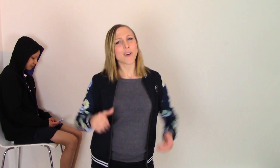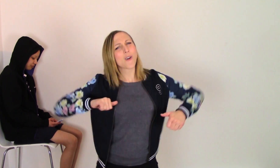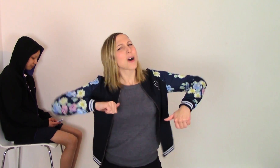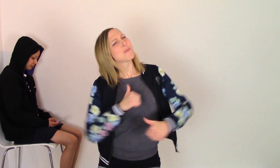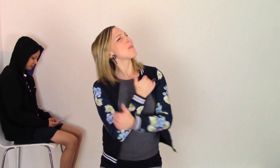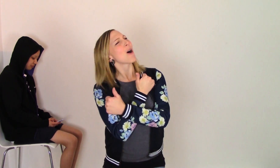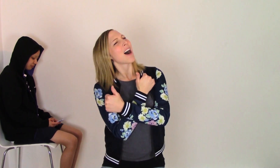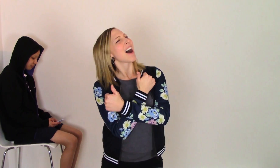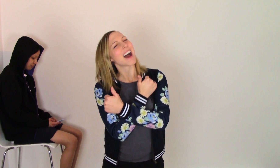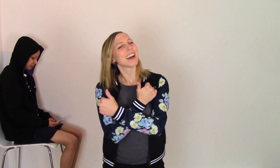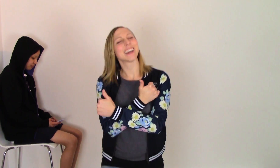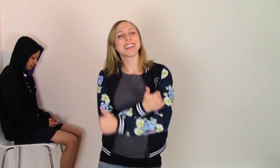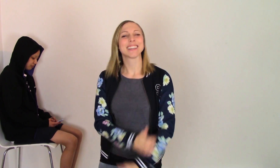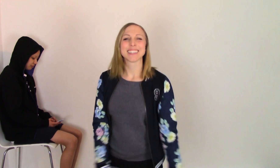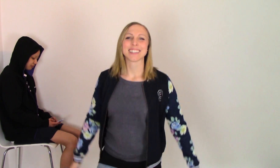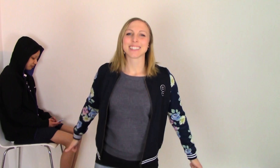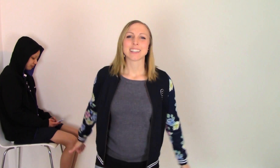Oh Boy!